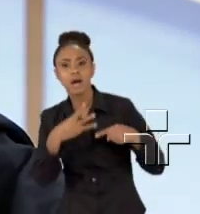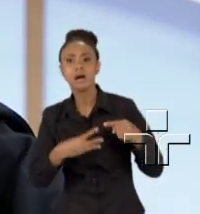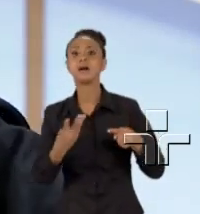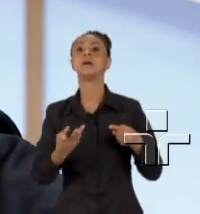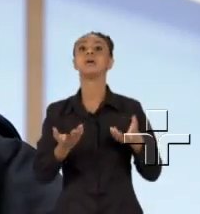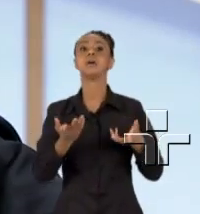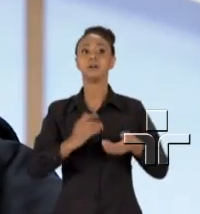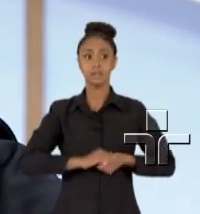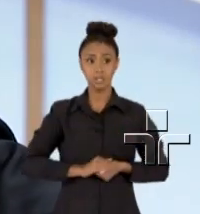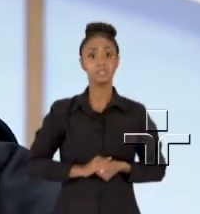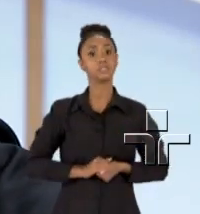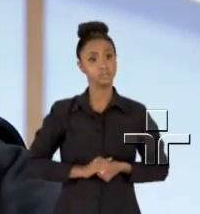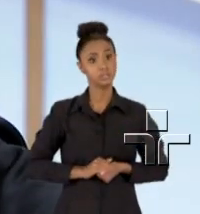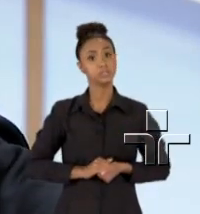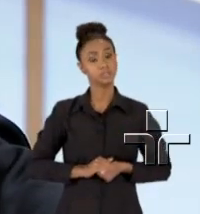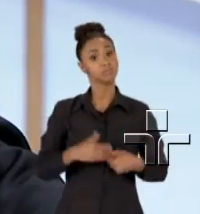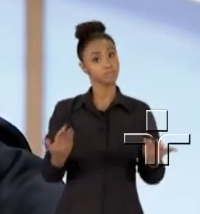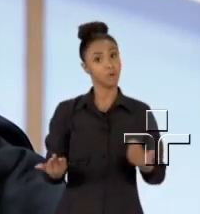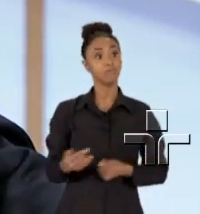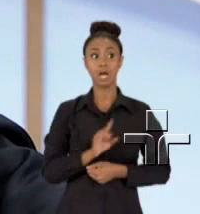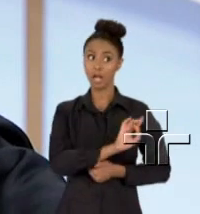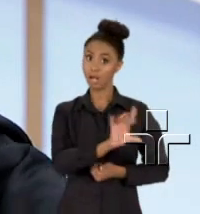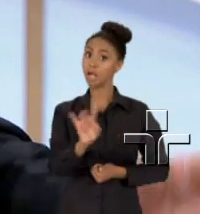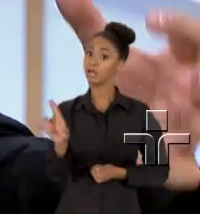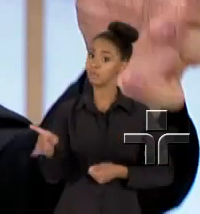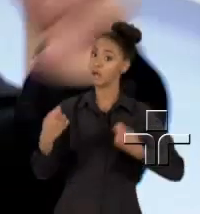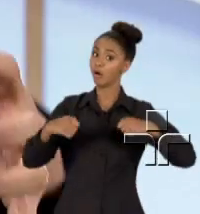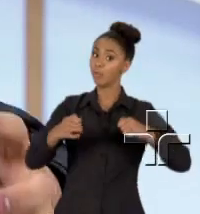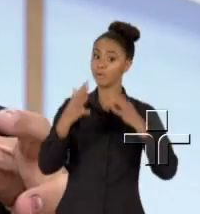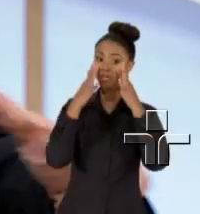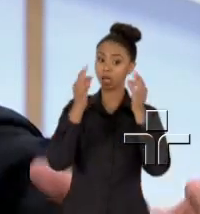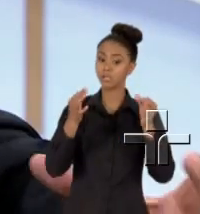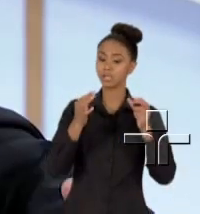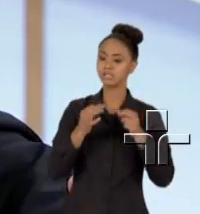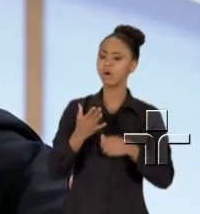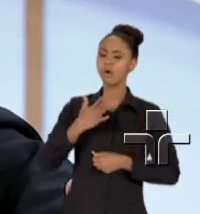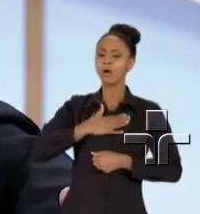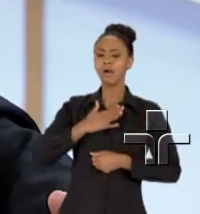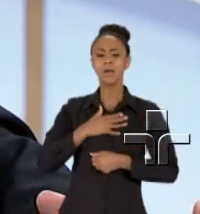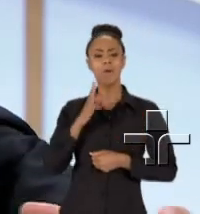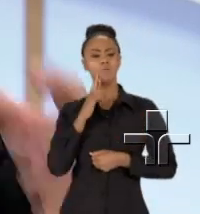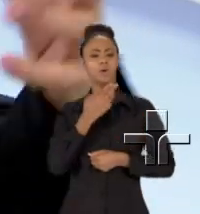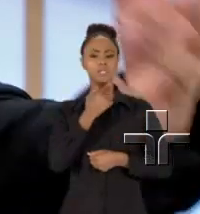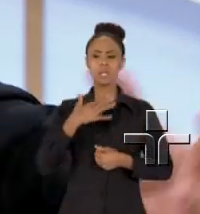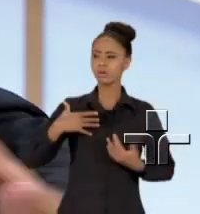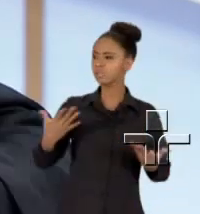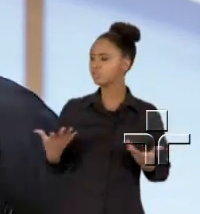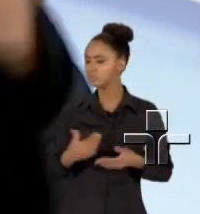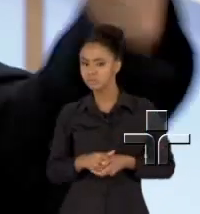Então, cada um que tem que olhar também para dentro do seu restaurante e saber como